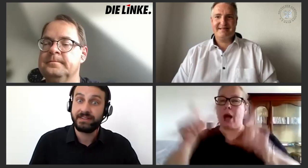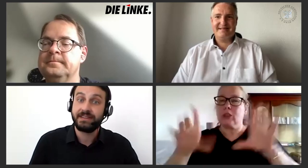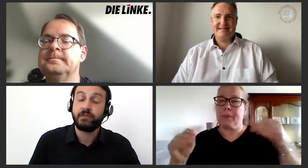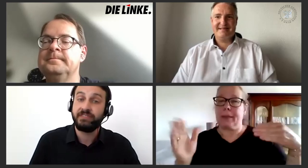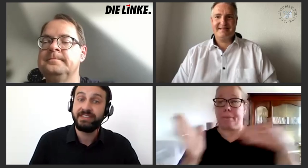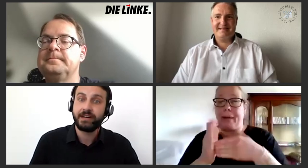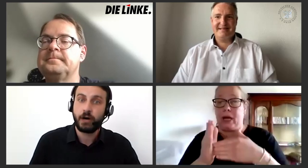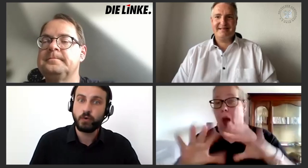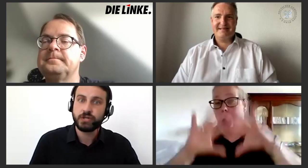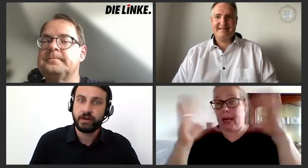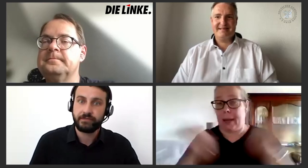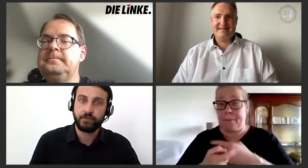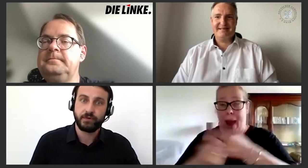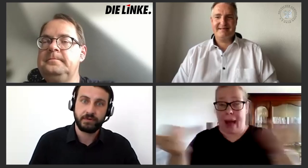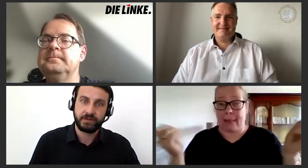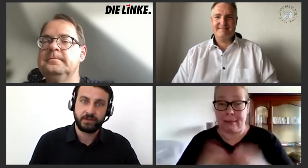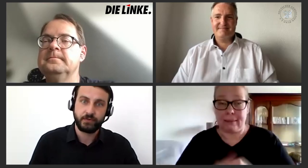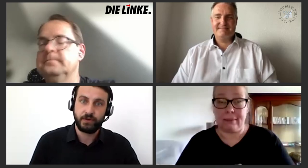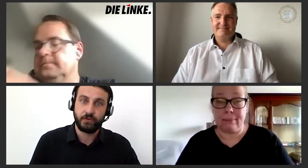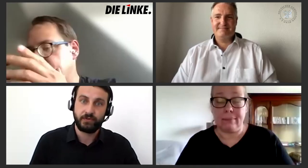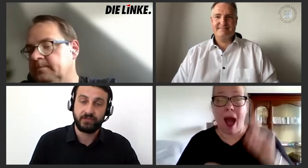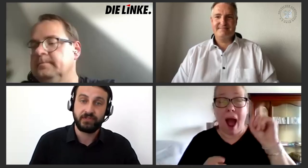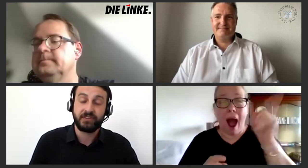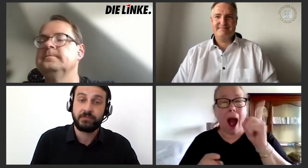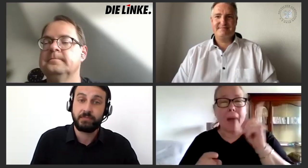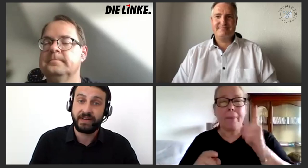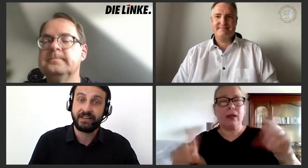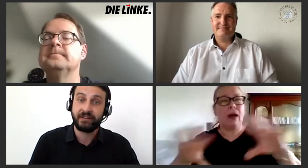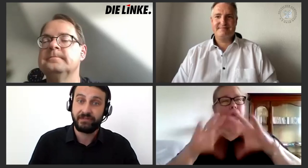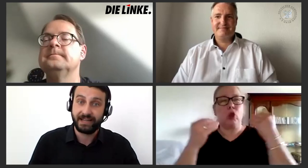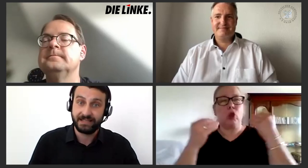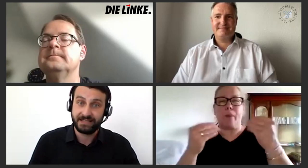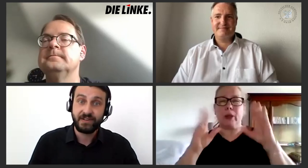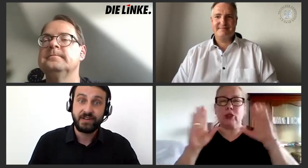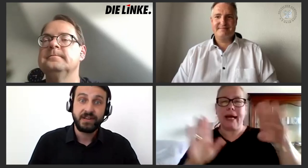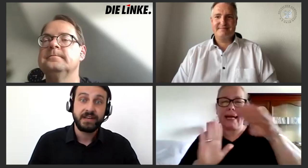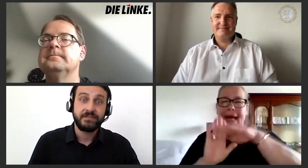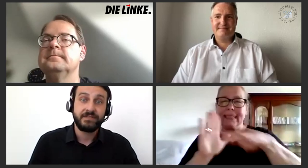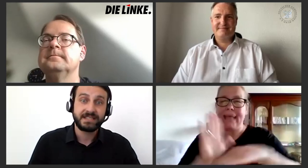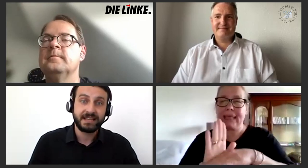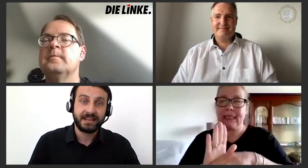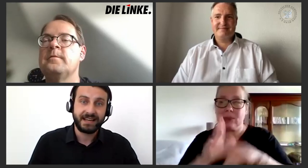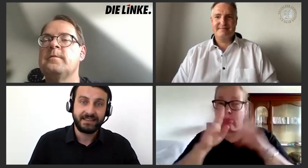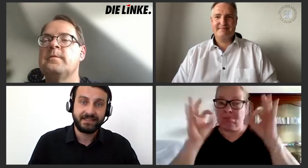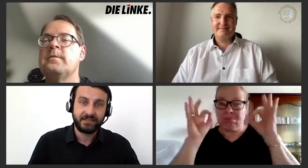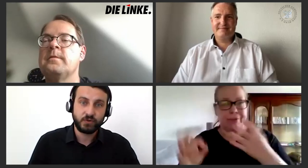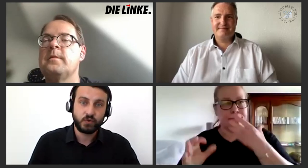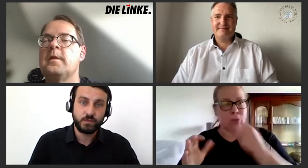auch wichtig ist, wichtige Errungenschaften für die Gehörlosen sind, dass es barrierefrei ist.